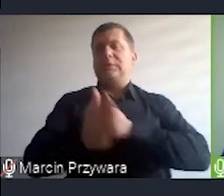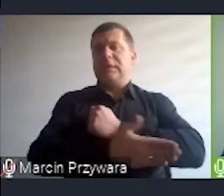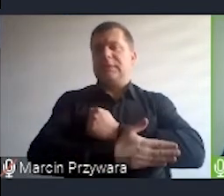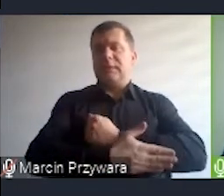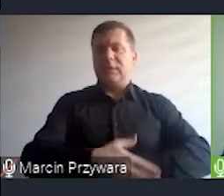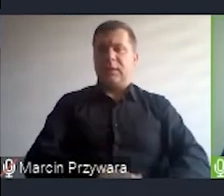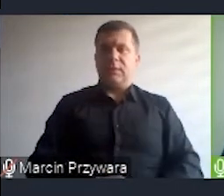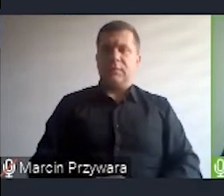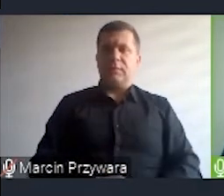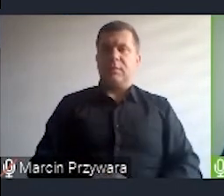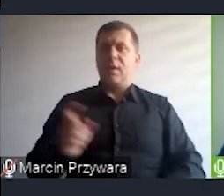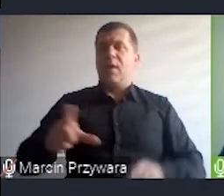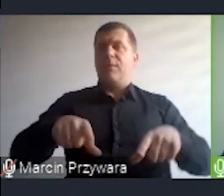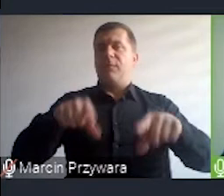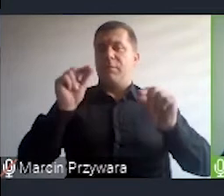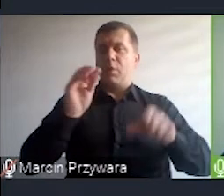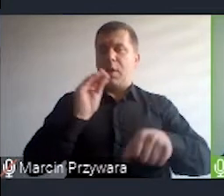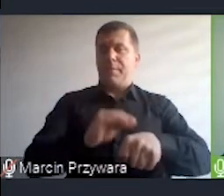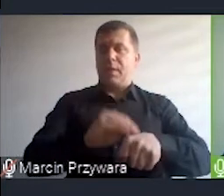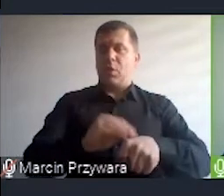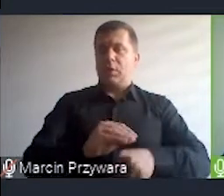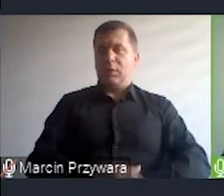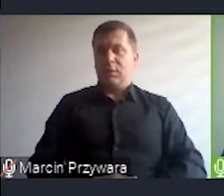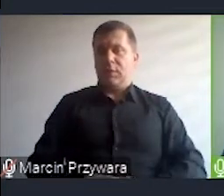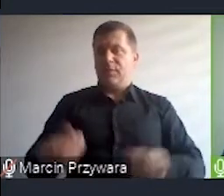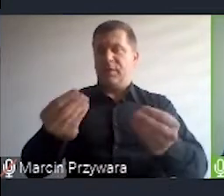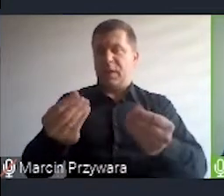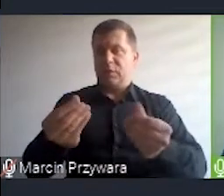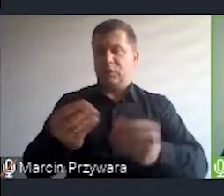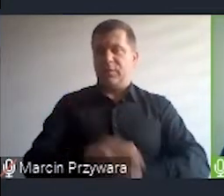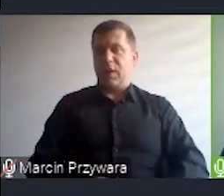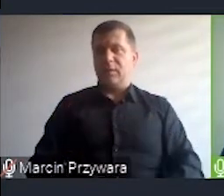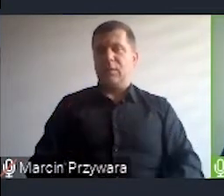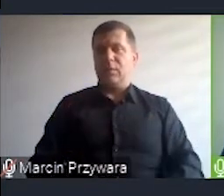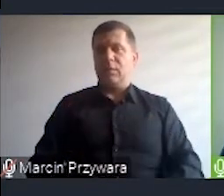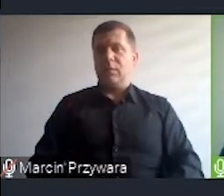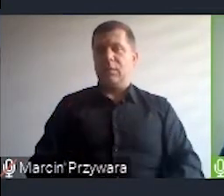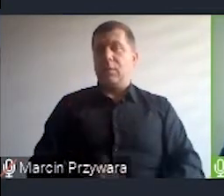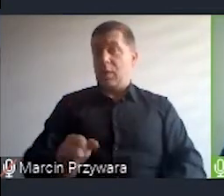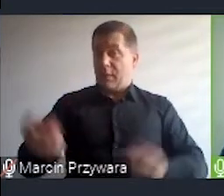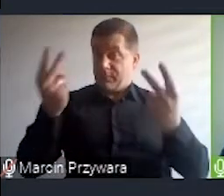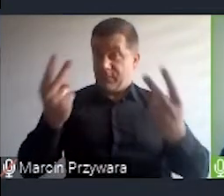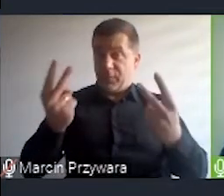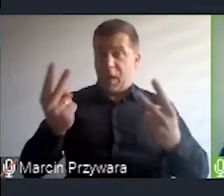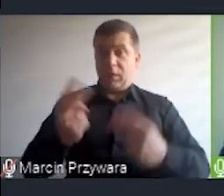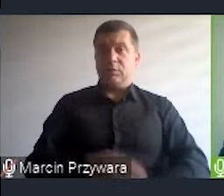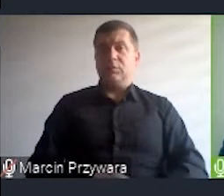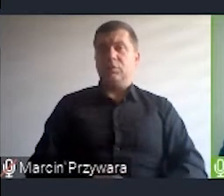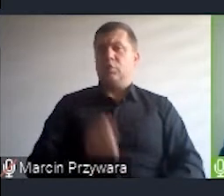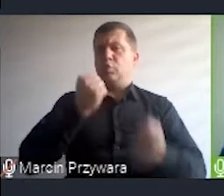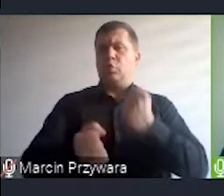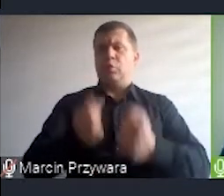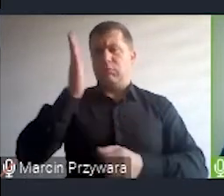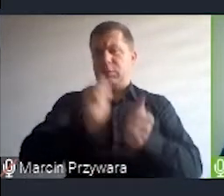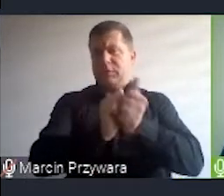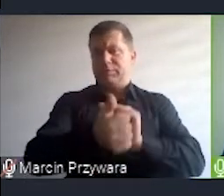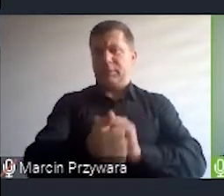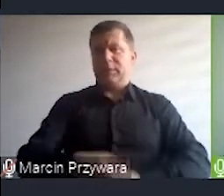Ten wybór metody finansowania jest o tyle ważny, że trudno go później zmienić.